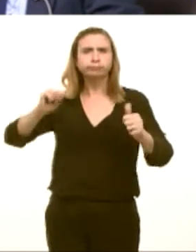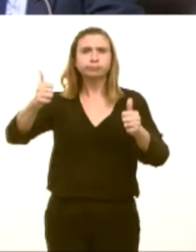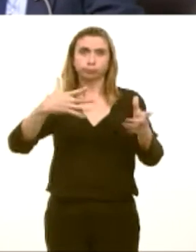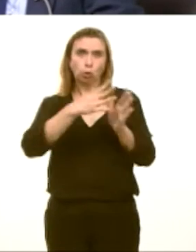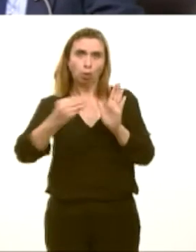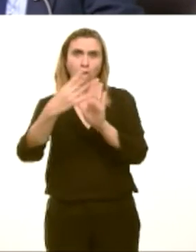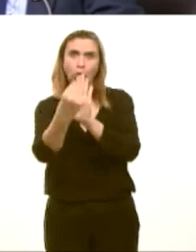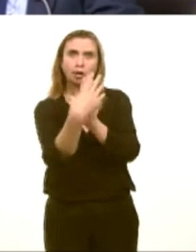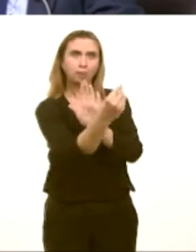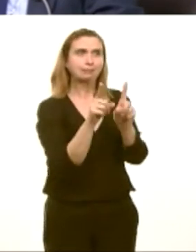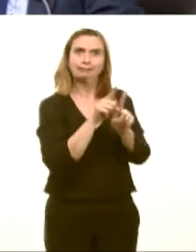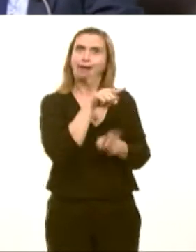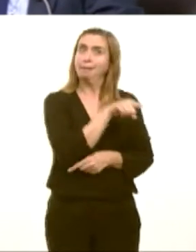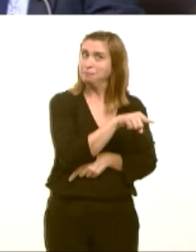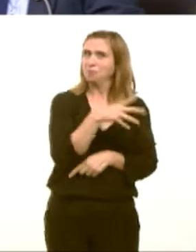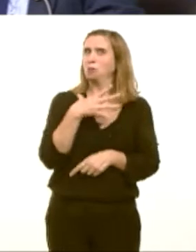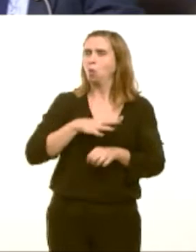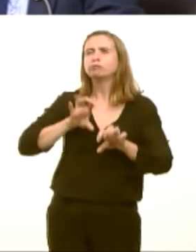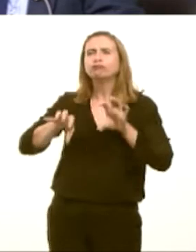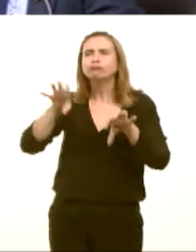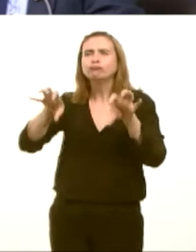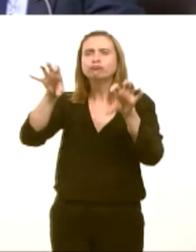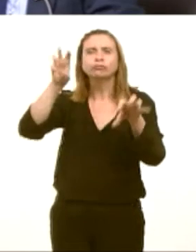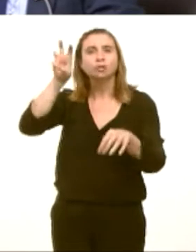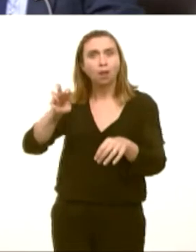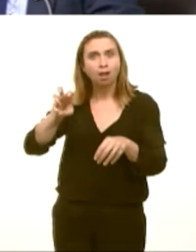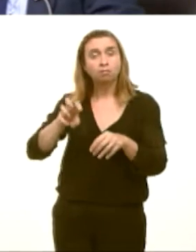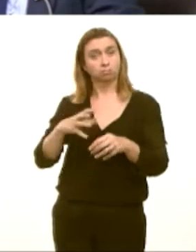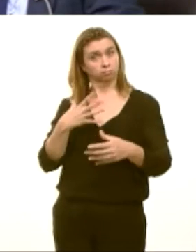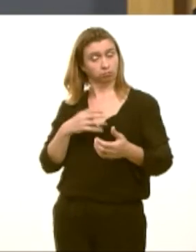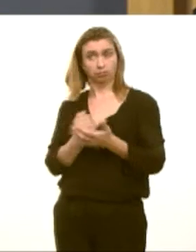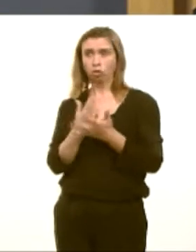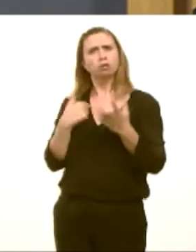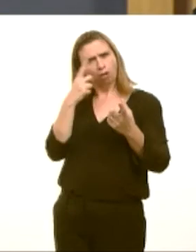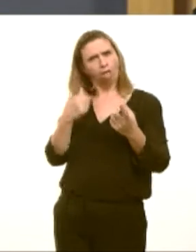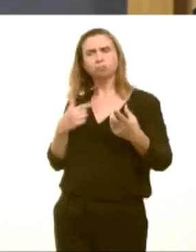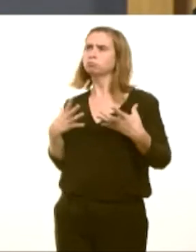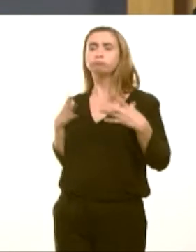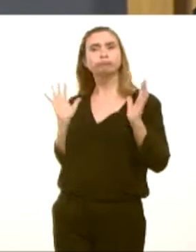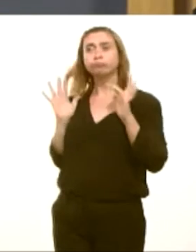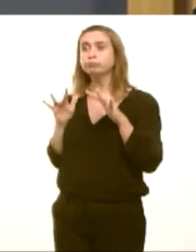Rydym ni moyn sicrhau bod pobl yn gallu mynd i lefydd lle maeír Gymraeg yn cael ei hystyried